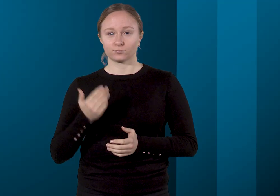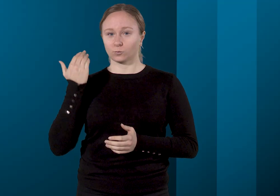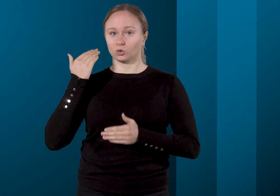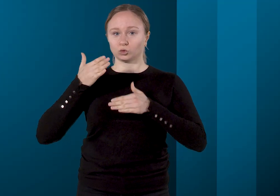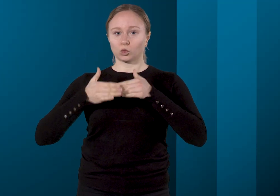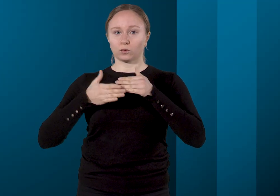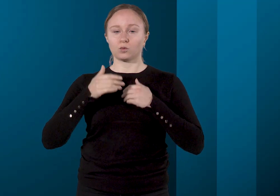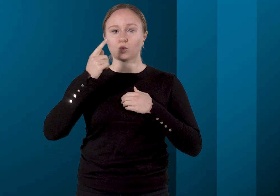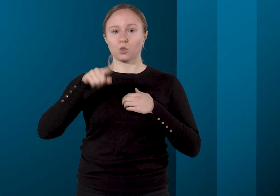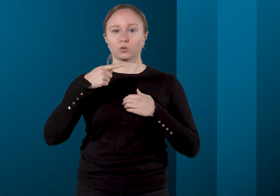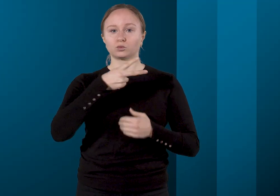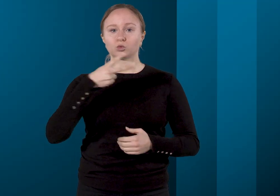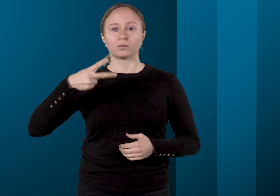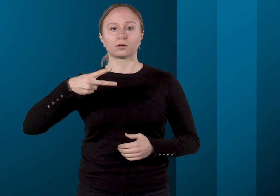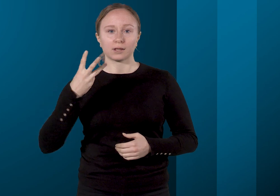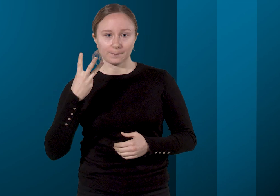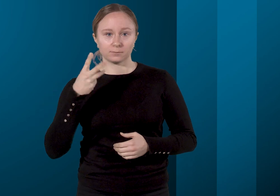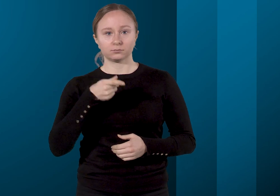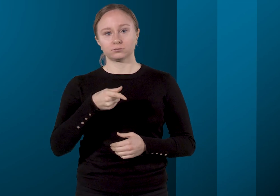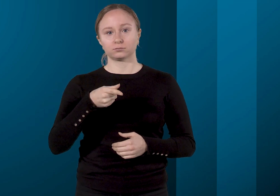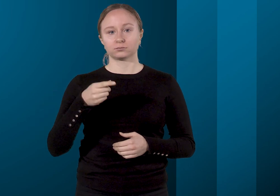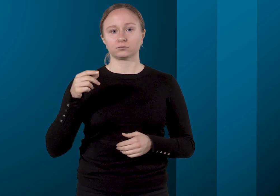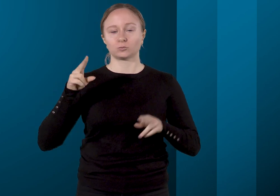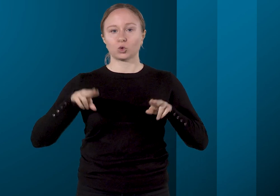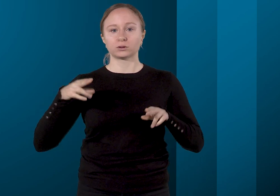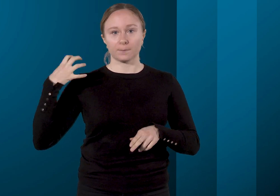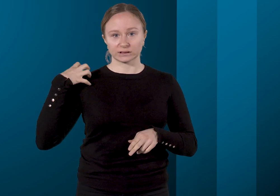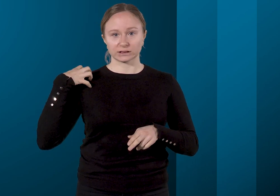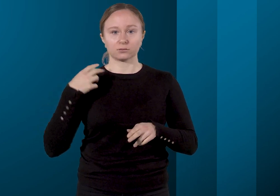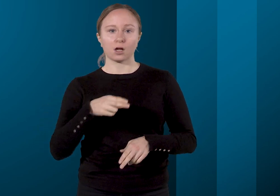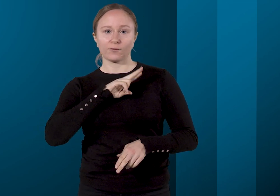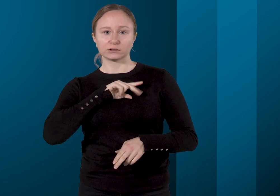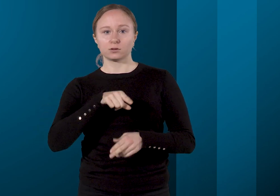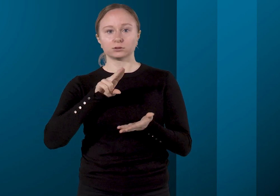Sedan slutet av år 2023 har Justitieministeriet ansvarat för -